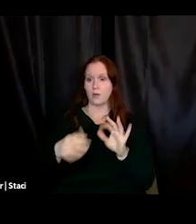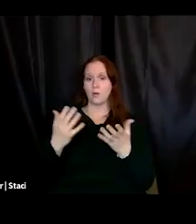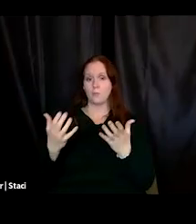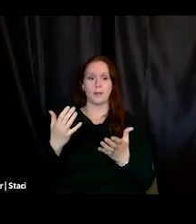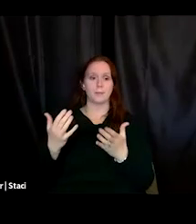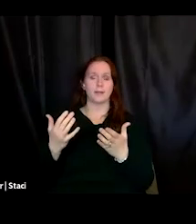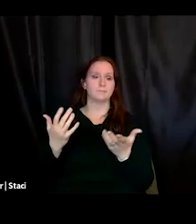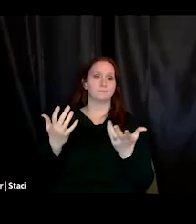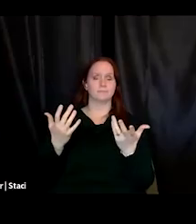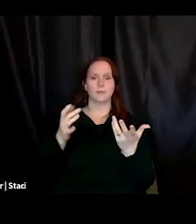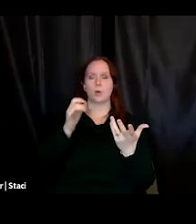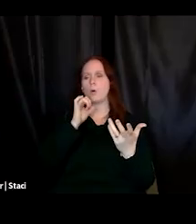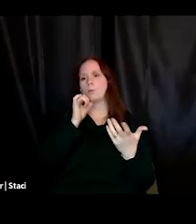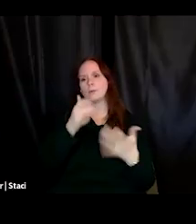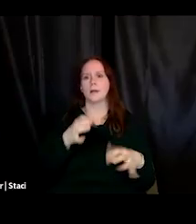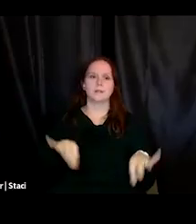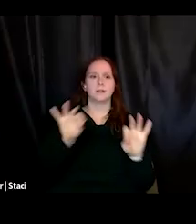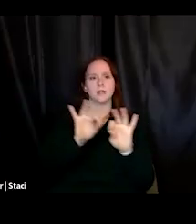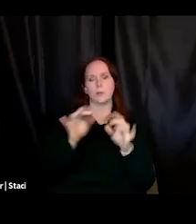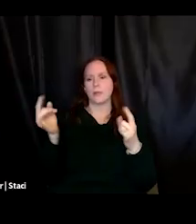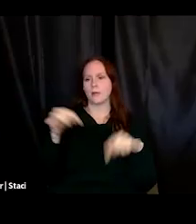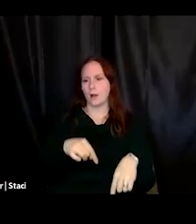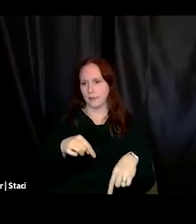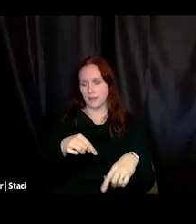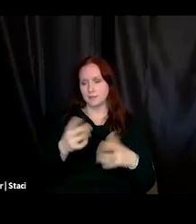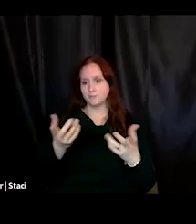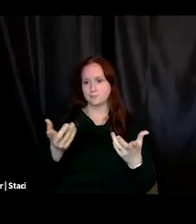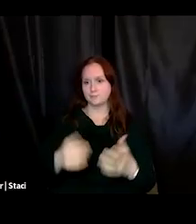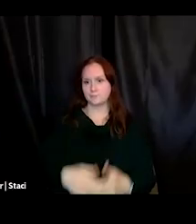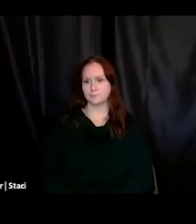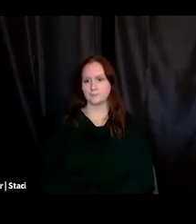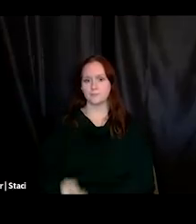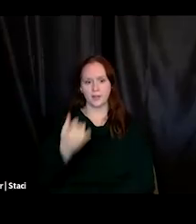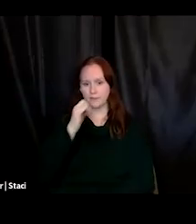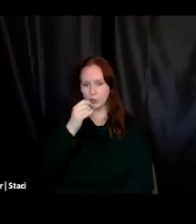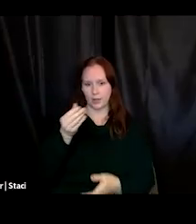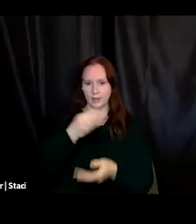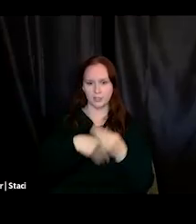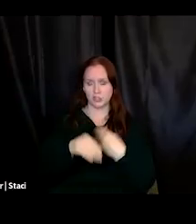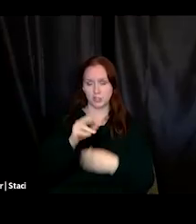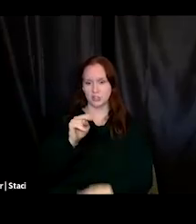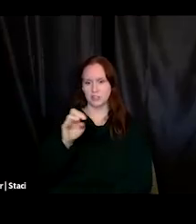Tengo una pregunta aquí para Jarita, y tiene que ver con muchas preguntas